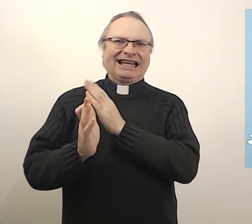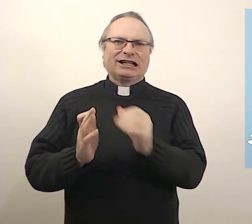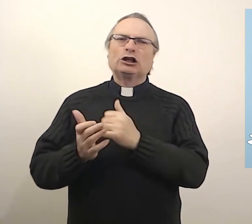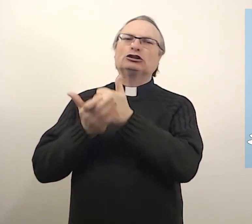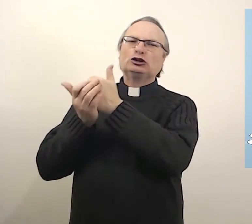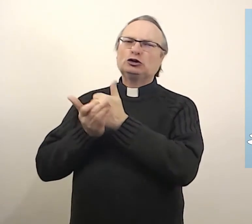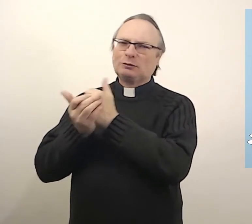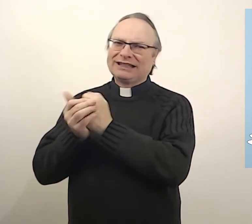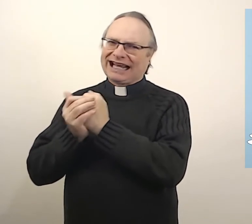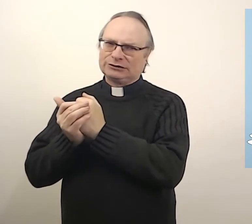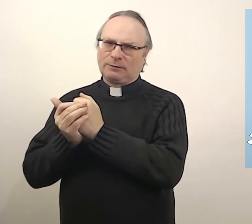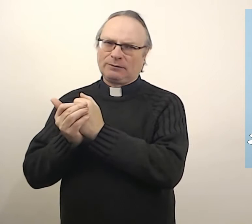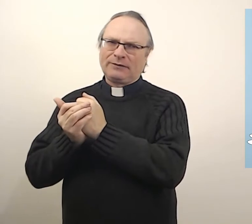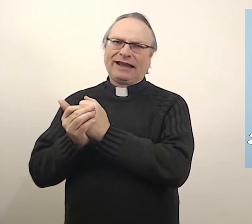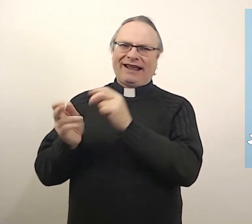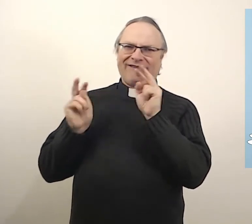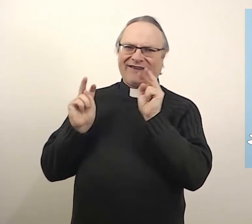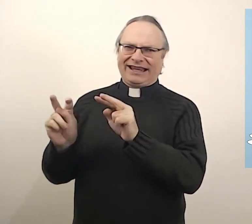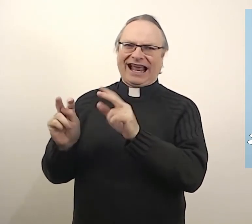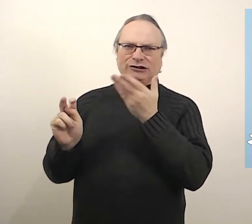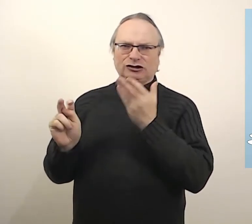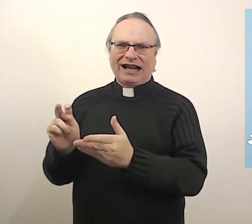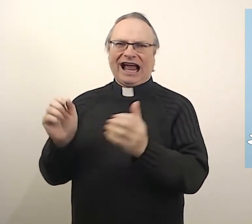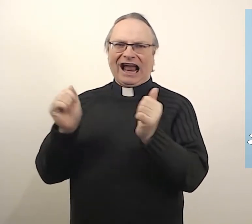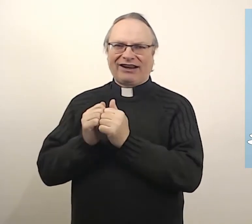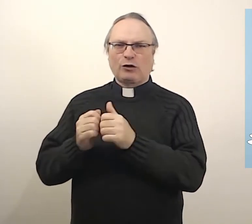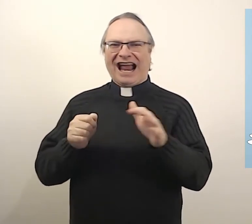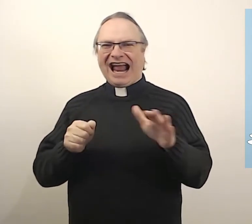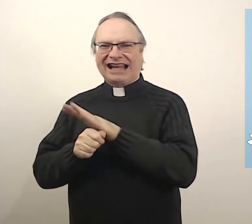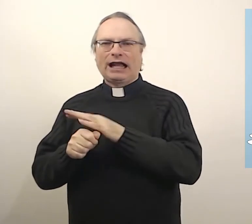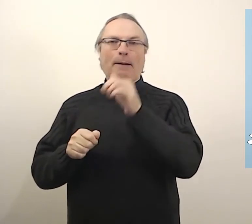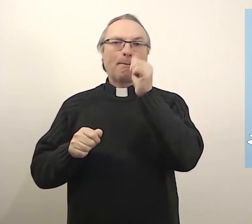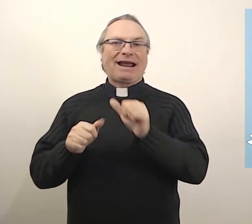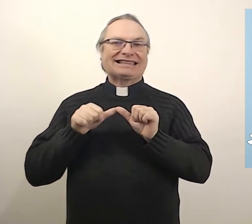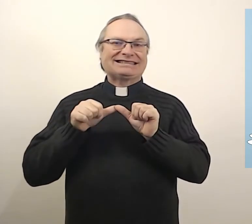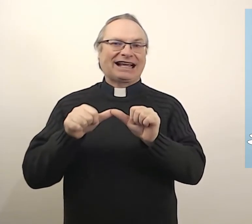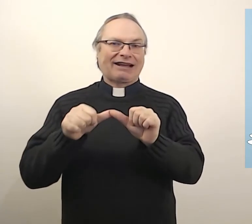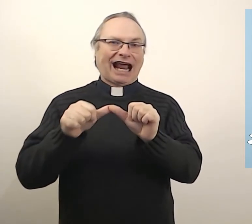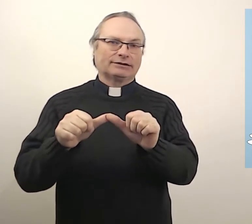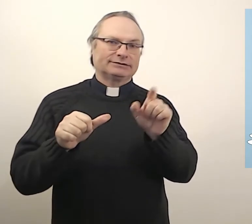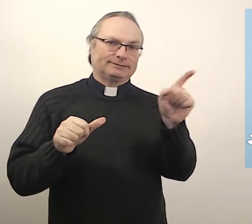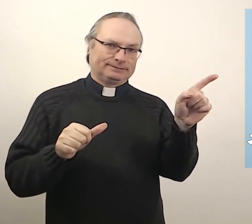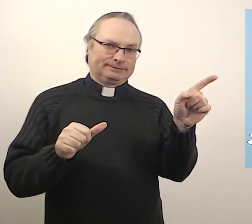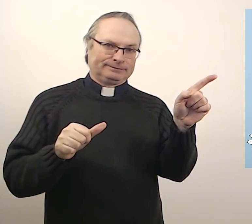et de supplications. Veillez à cela avec une entière persévérance